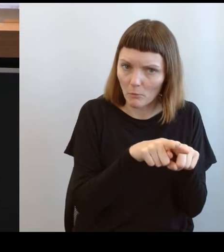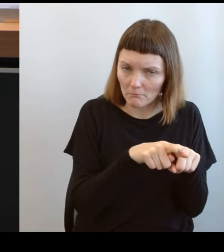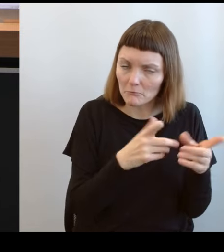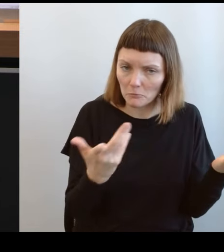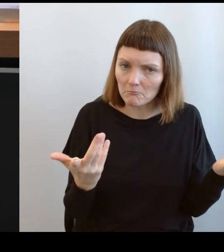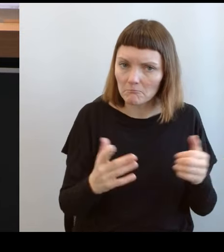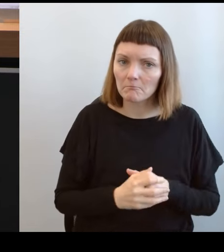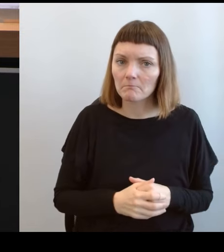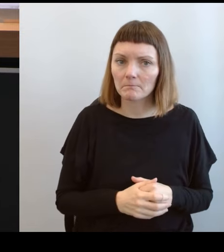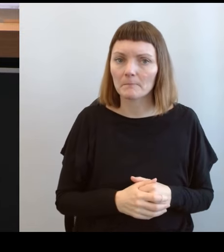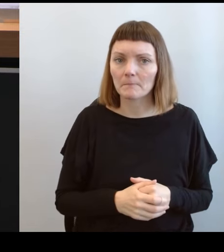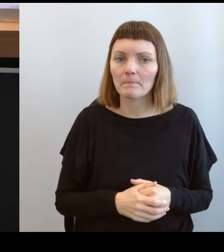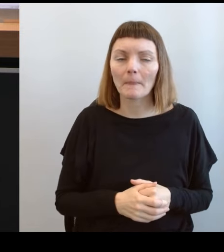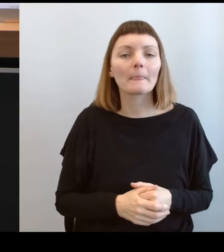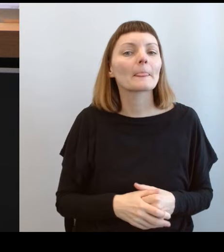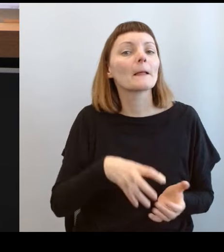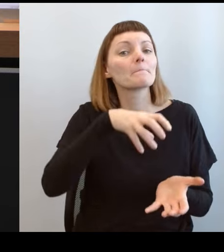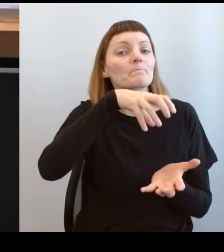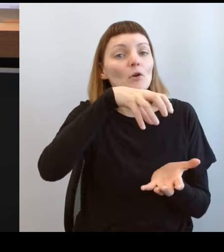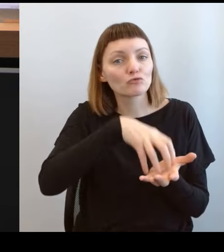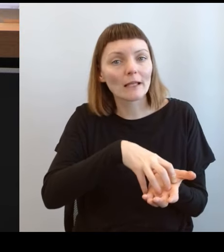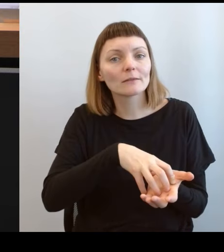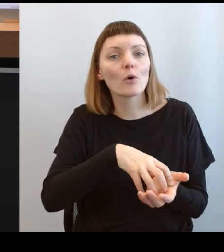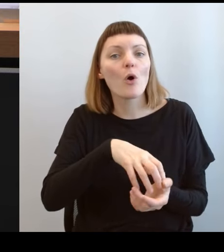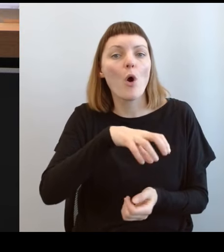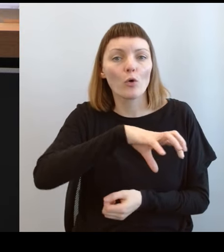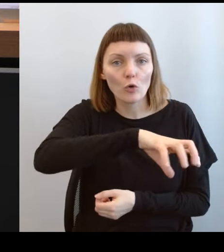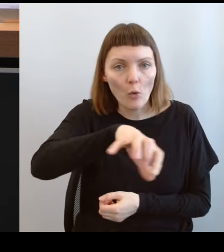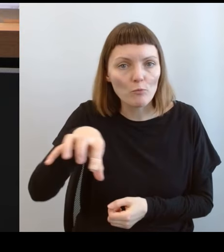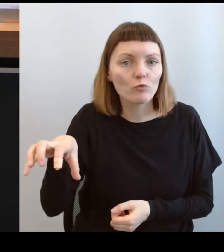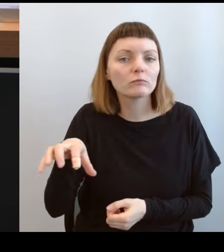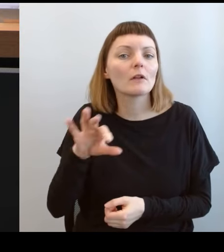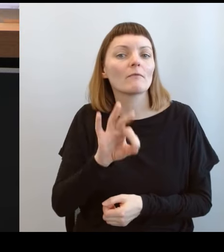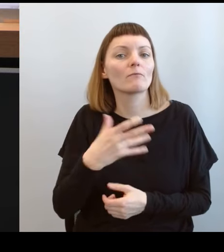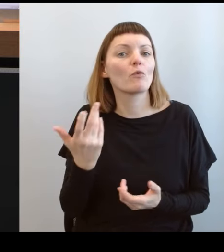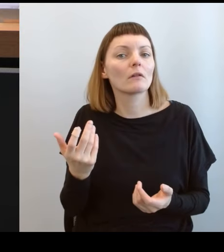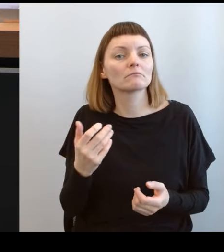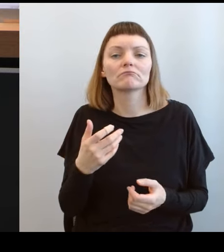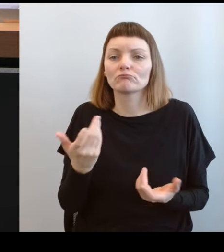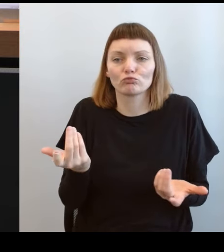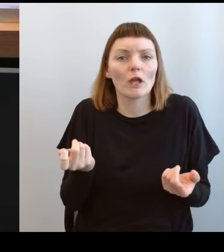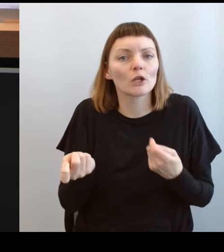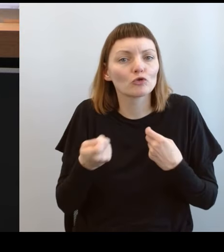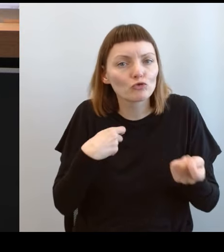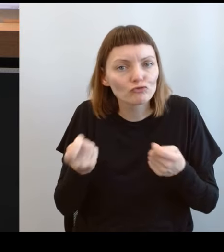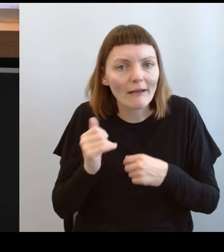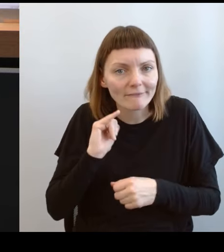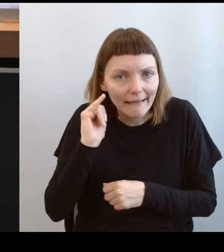Tages und Übernachtungsgäste, Geschäftsreisende für die Inanspruchnahme der öffentlichen Infrastruktur